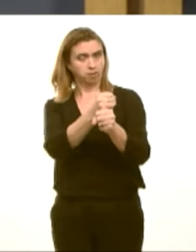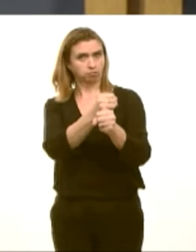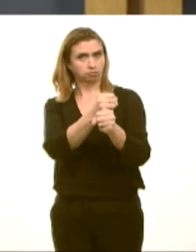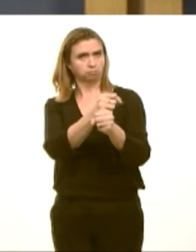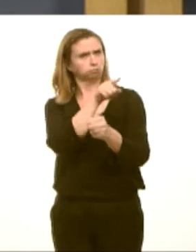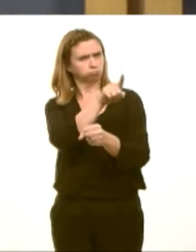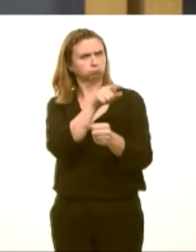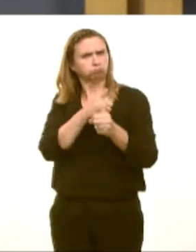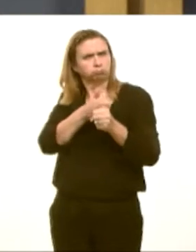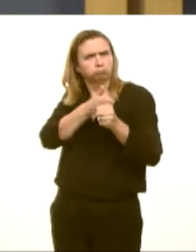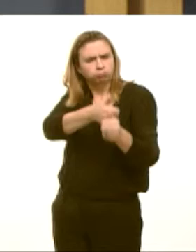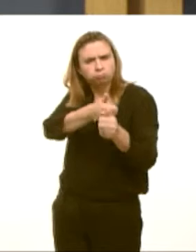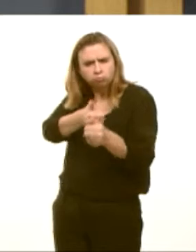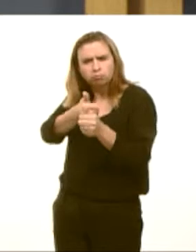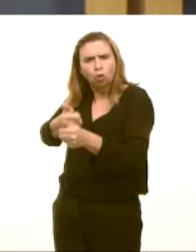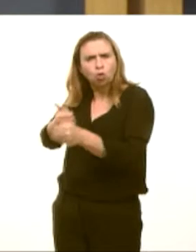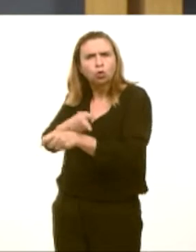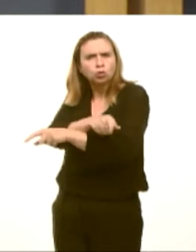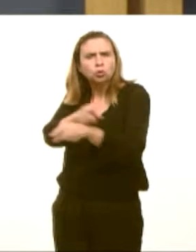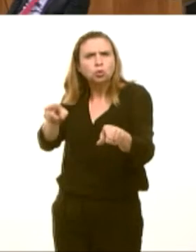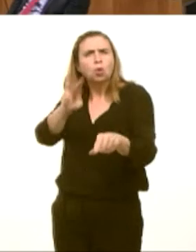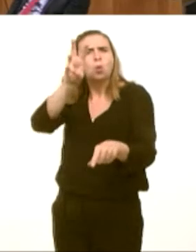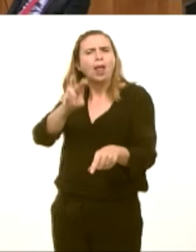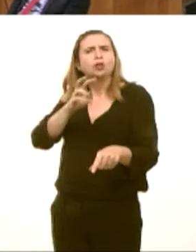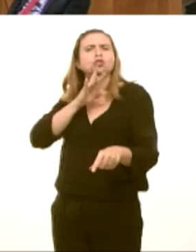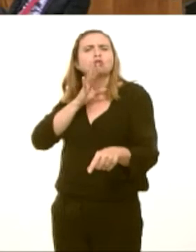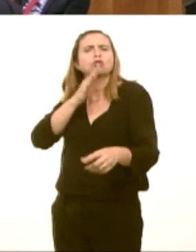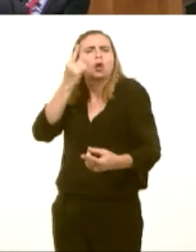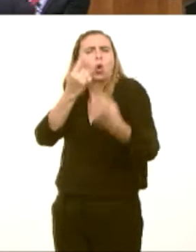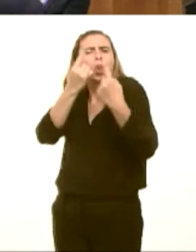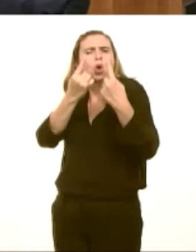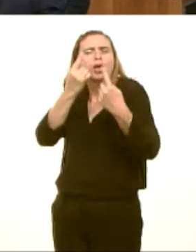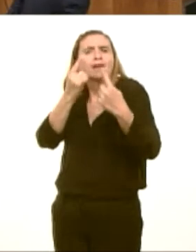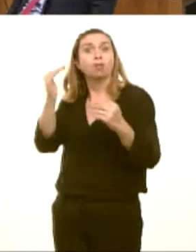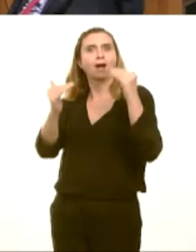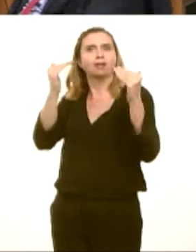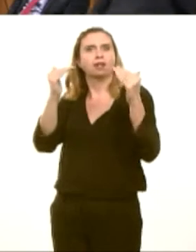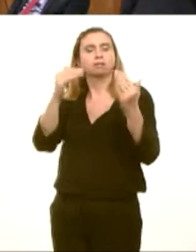OAQ(4)2486(FM)[W] Carwyn Jones: Rydym yn ariannuír sector tua £10 miliwn bob blwyddyn.